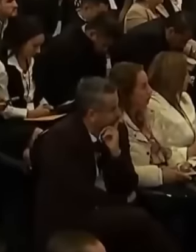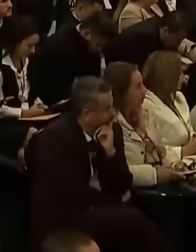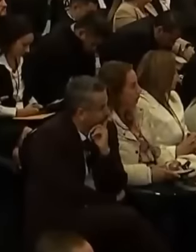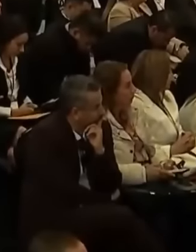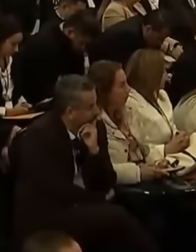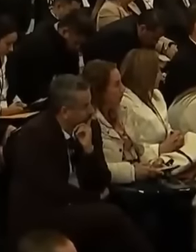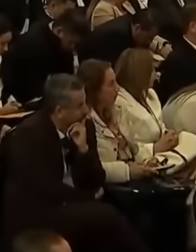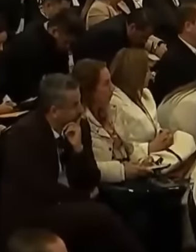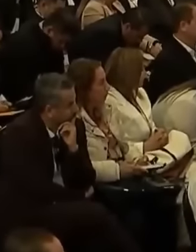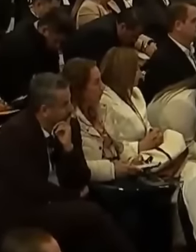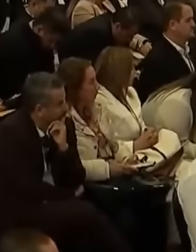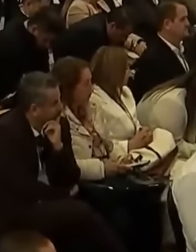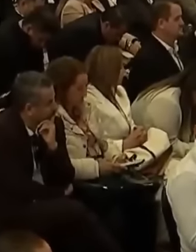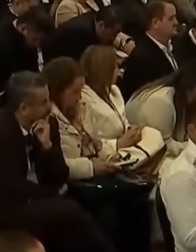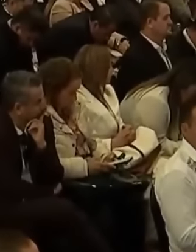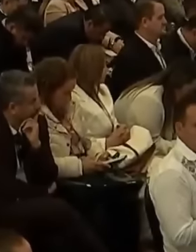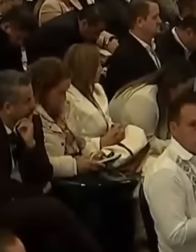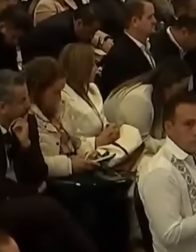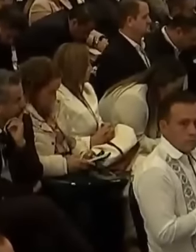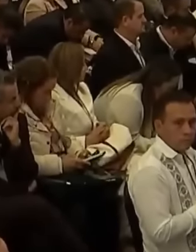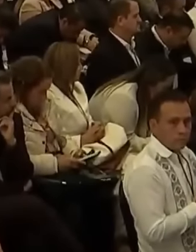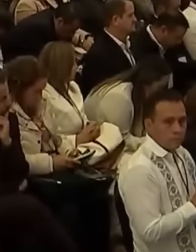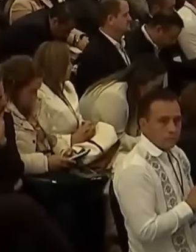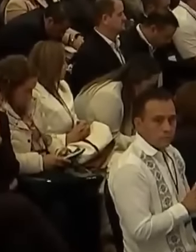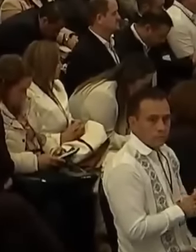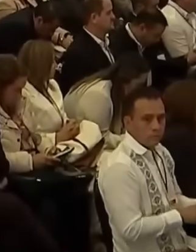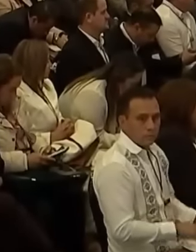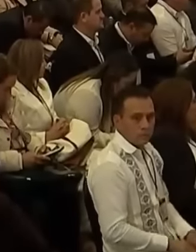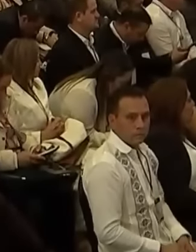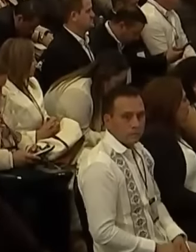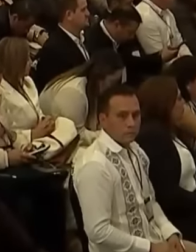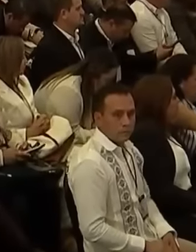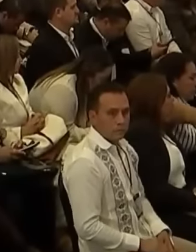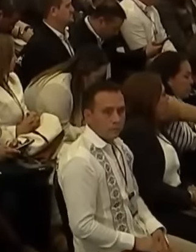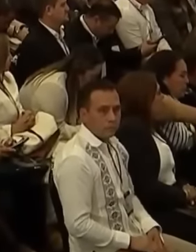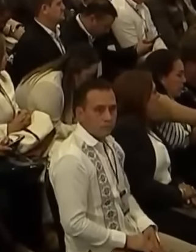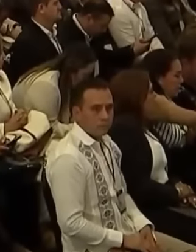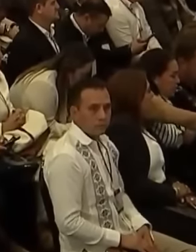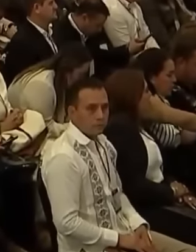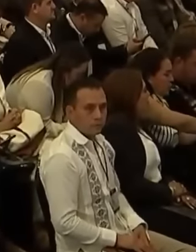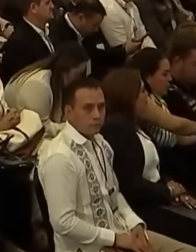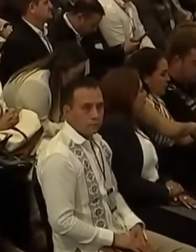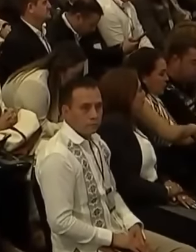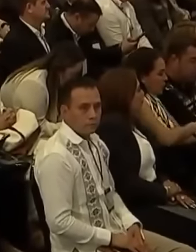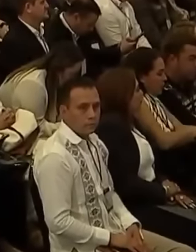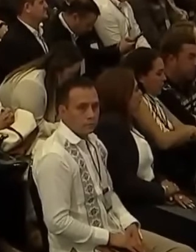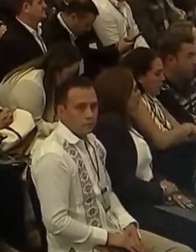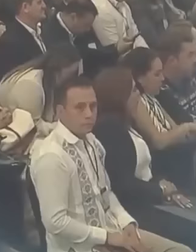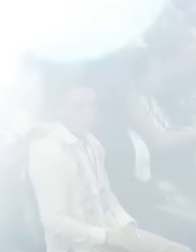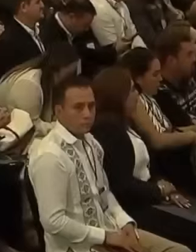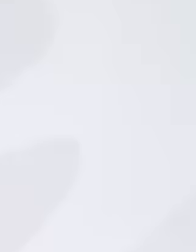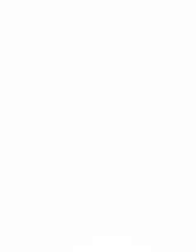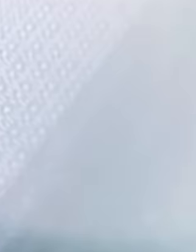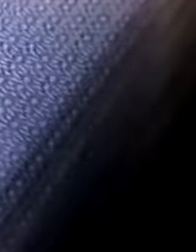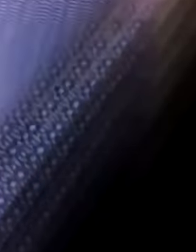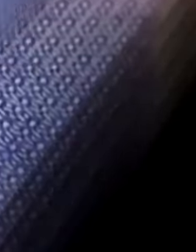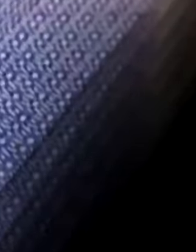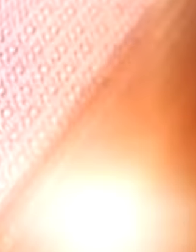municipal y sus respectivas rancherías a través de esta reunión dio a conocer que el dinero se